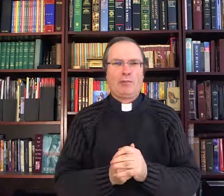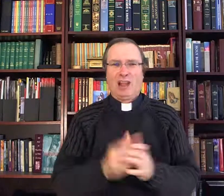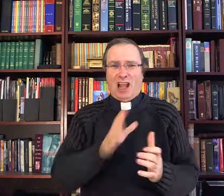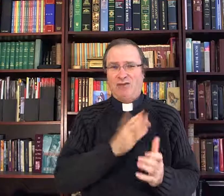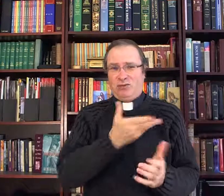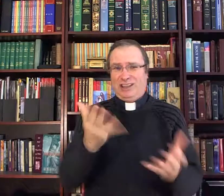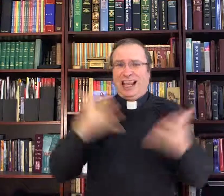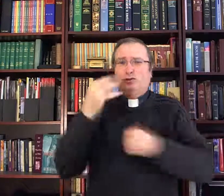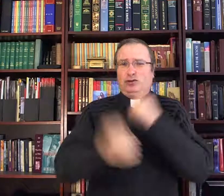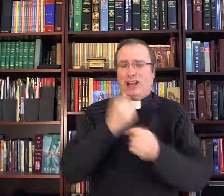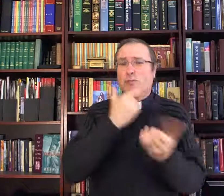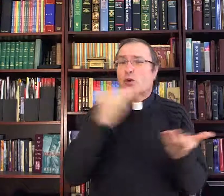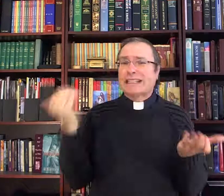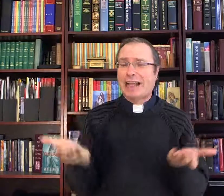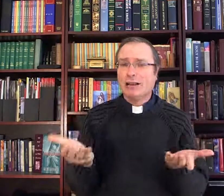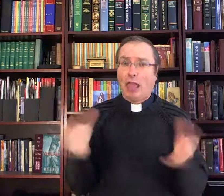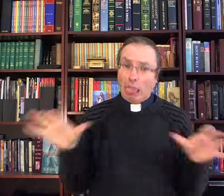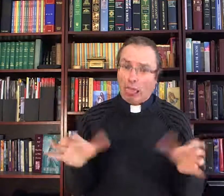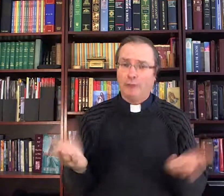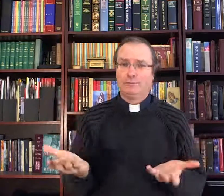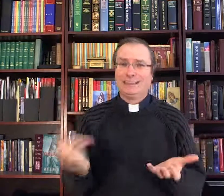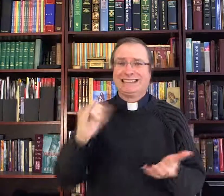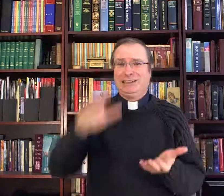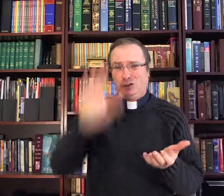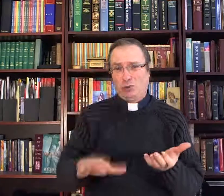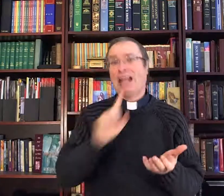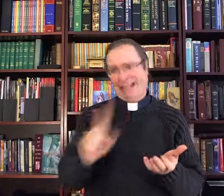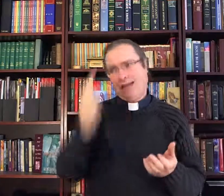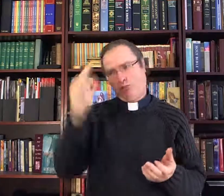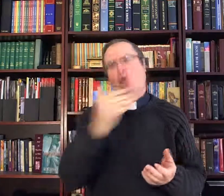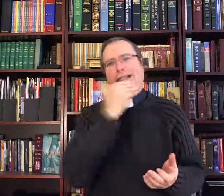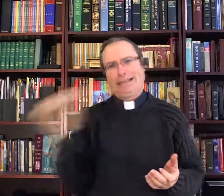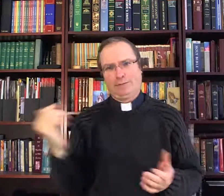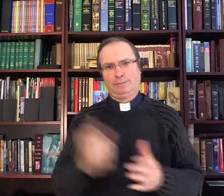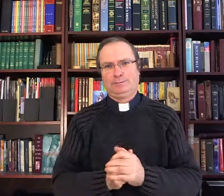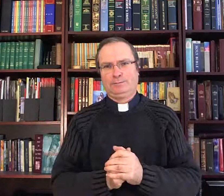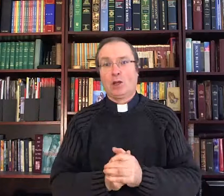Avez-vous tant souffert pour rien? Si du moins c'est pour rien.